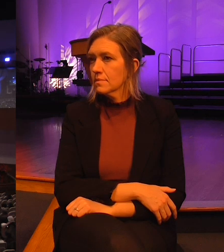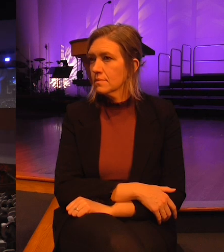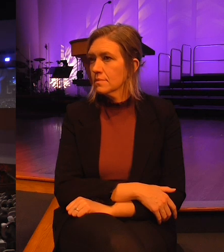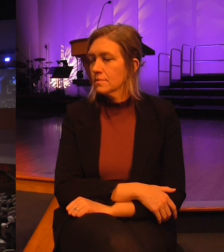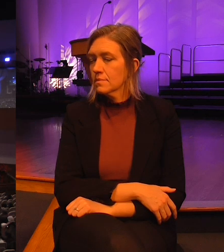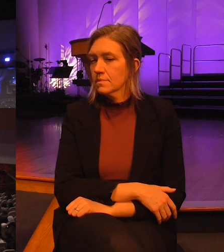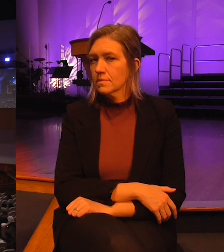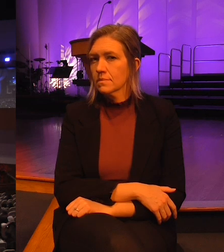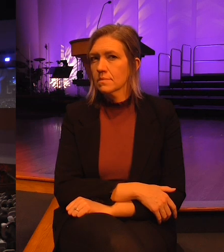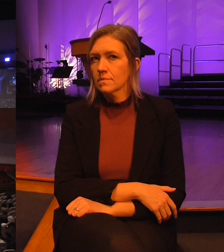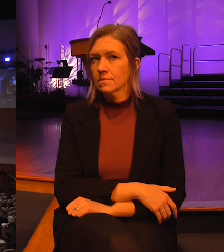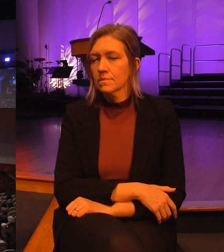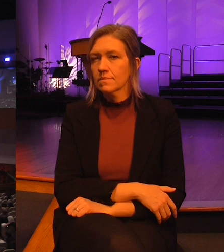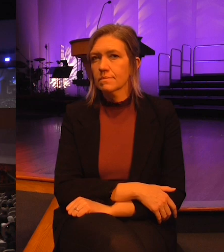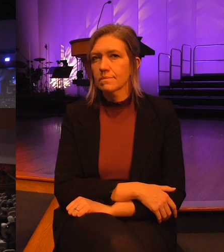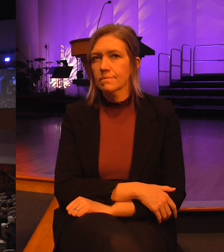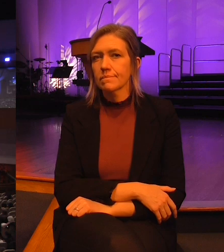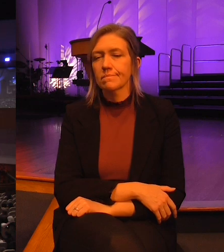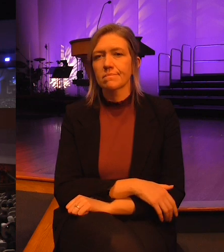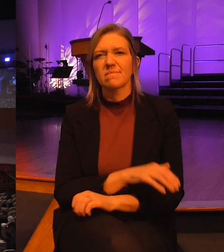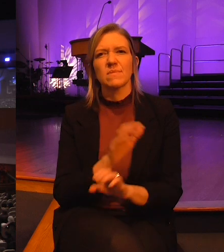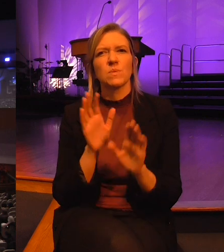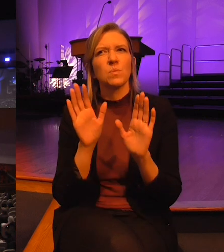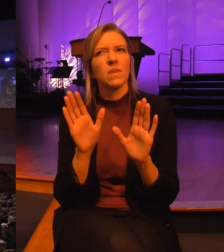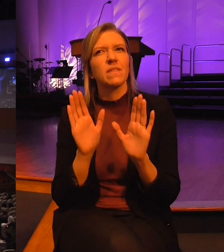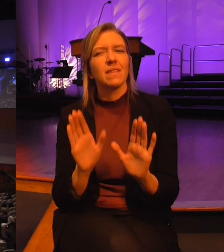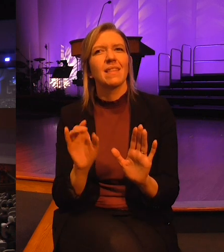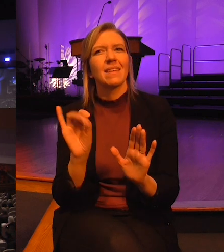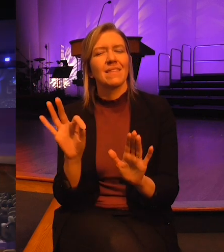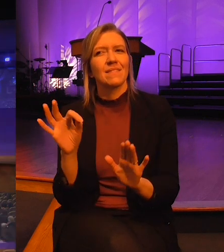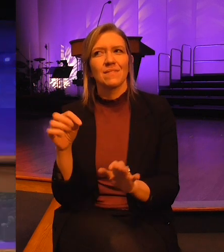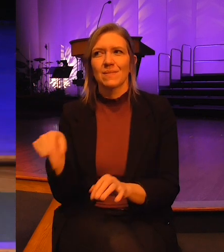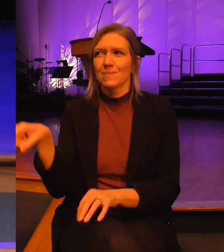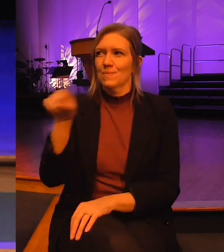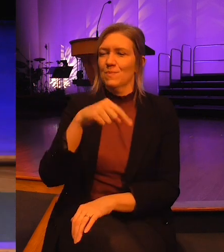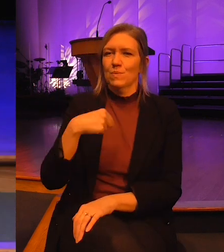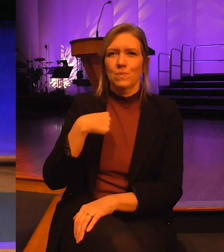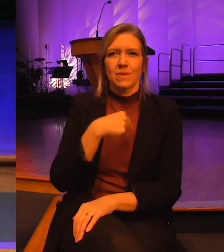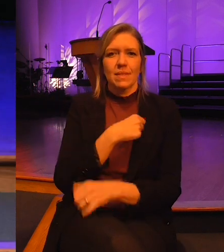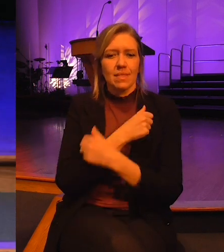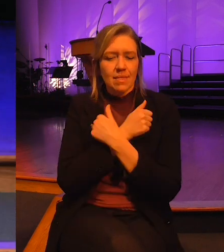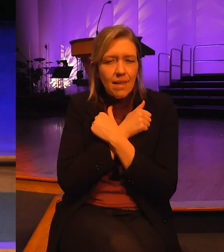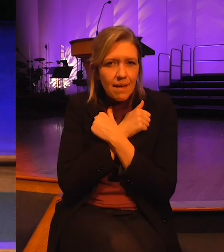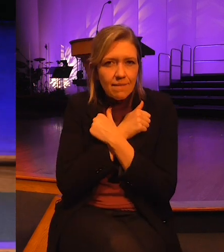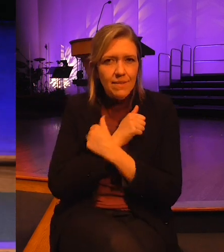lo maravilloso que sería si nos amáramos a nosotros mismos en nuestros defectos en lugar de rechazarnos en